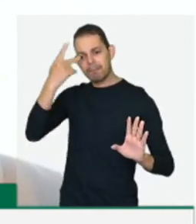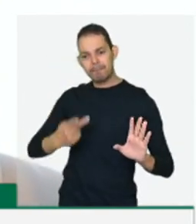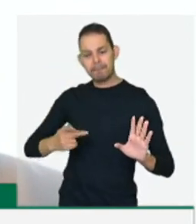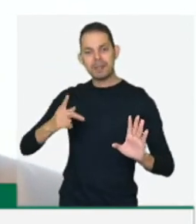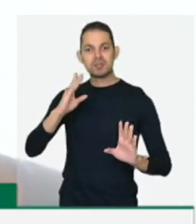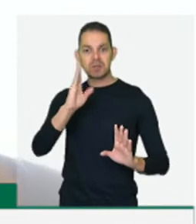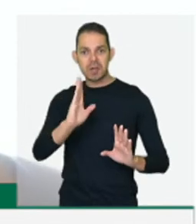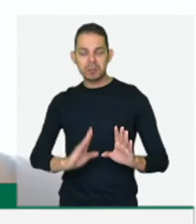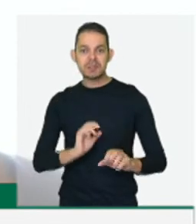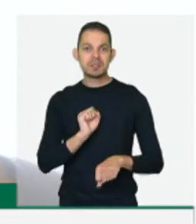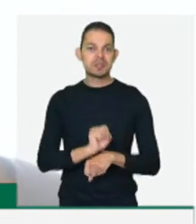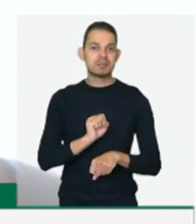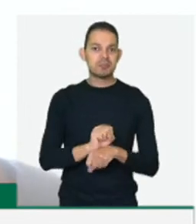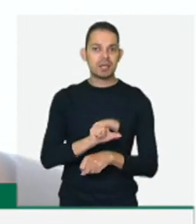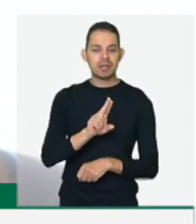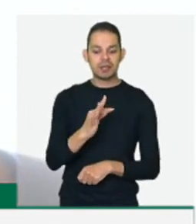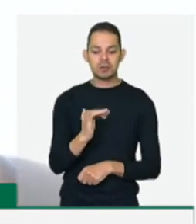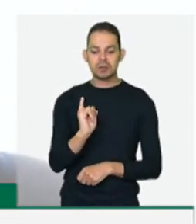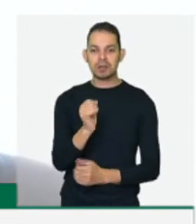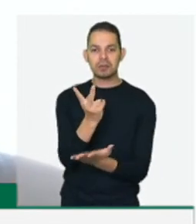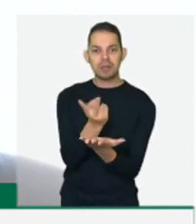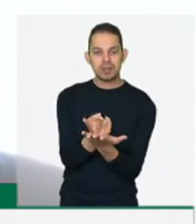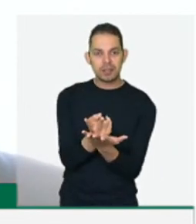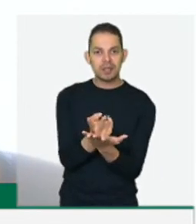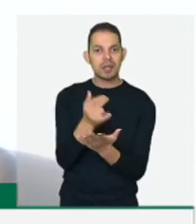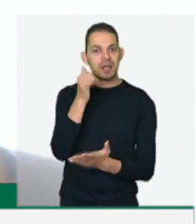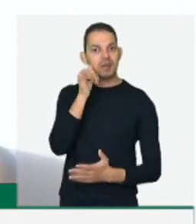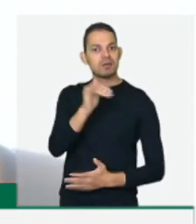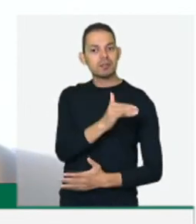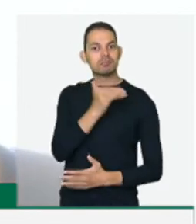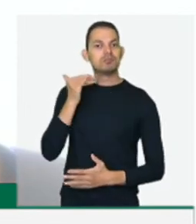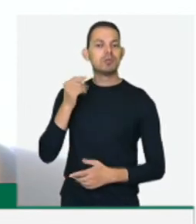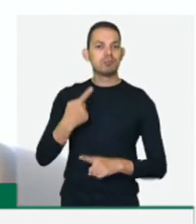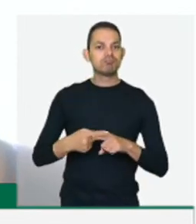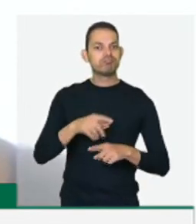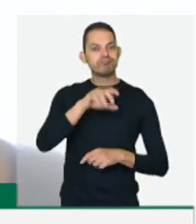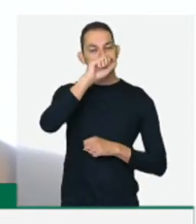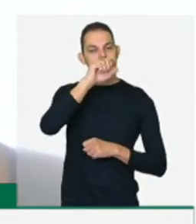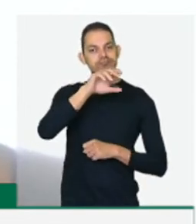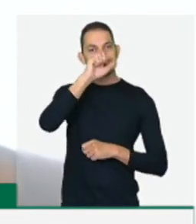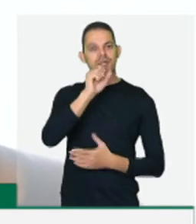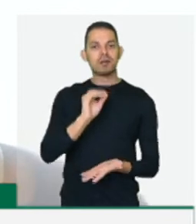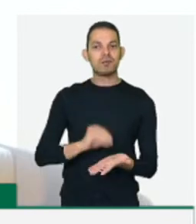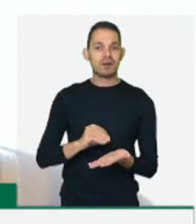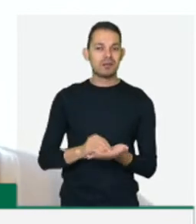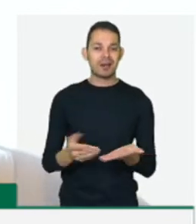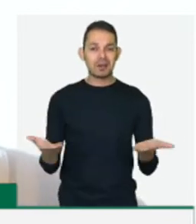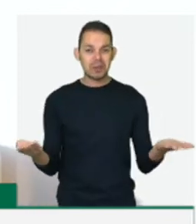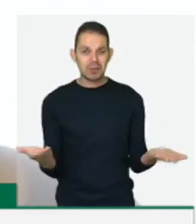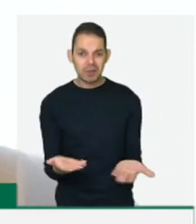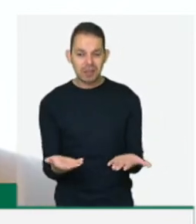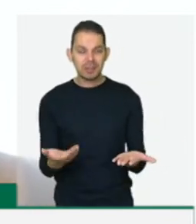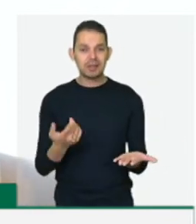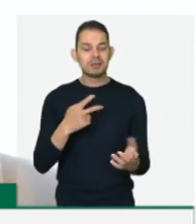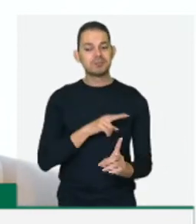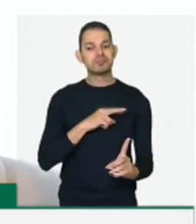CRISE SBIR LIZ SBIR QUE A GENTE ESTÁ VIVENDO, SETE MIL PESSOAS ESPERAM POR VAGA EM UTIS PARA NÃO MORREREM SUFOCADAS METRO E A GENTE